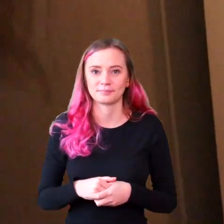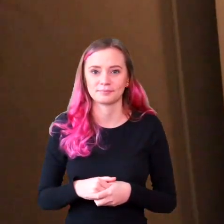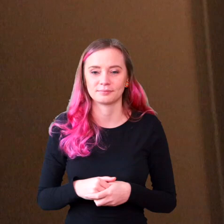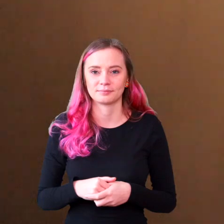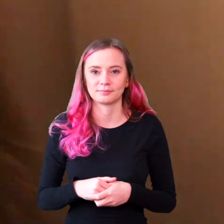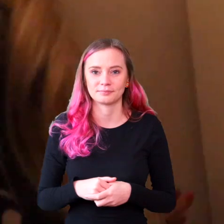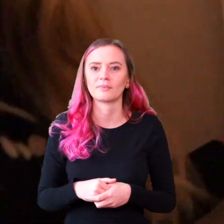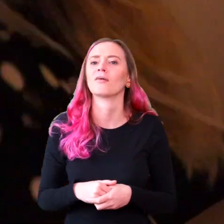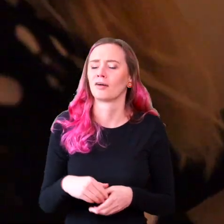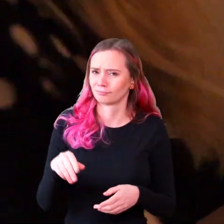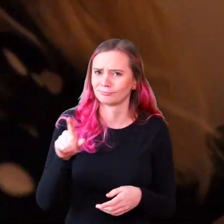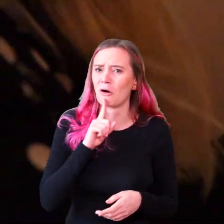Tolik věcí zadarmo:D